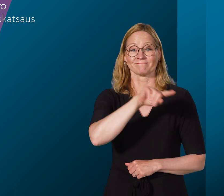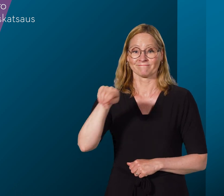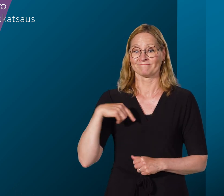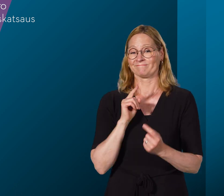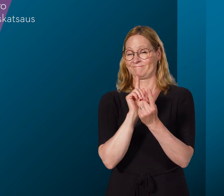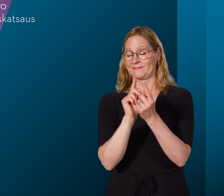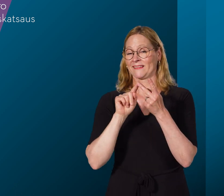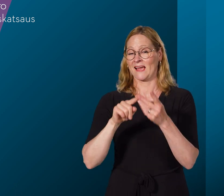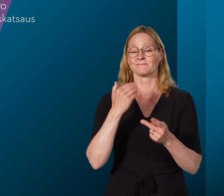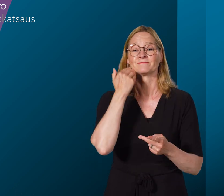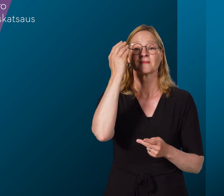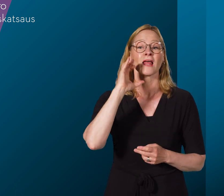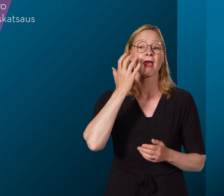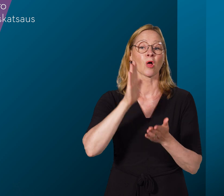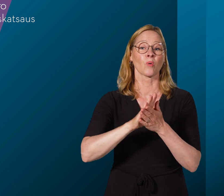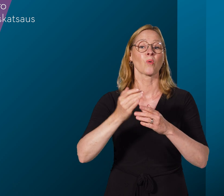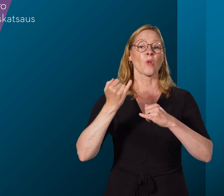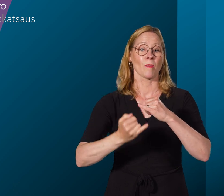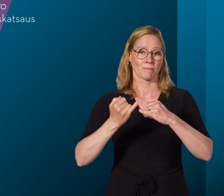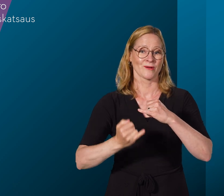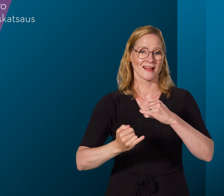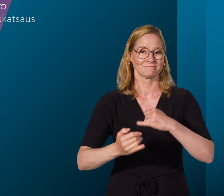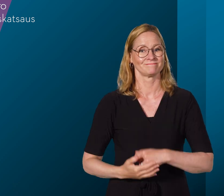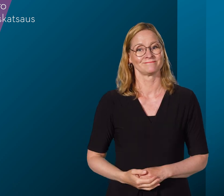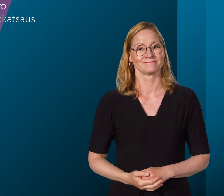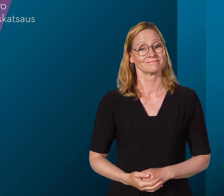Palaamme asiaan jälleen elokuun lopulla.